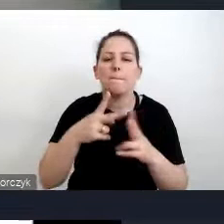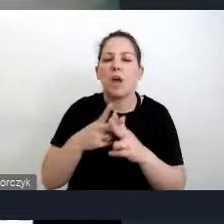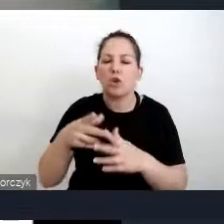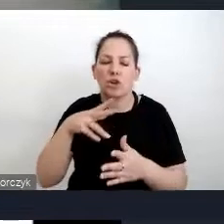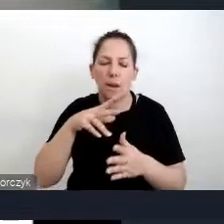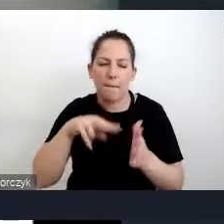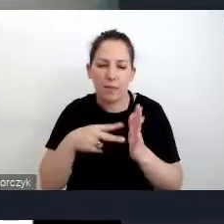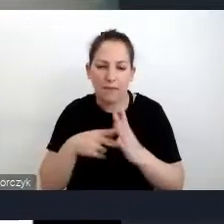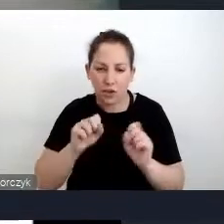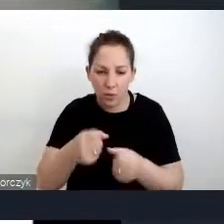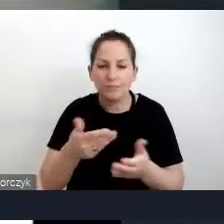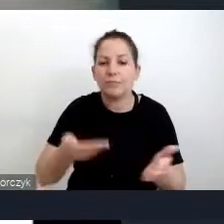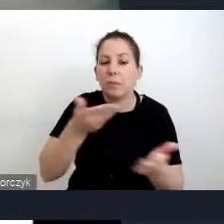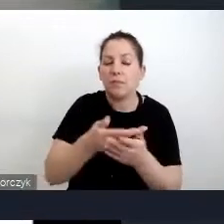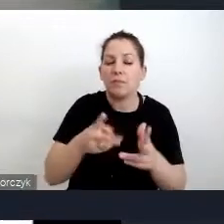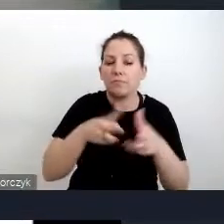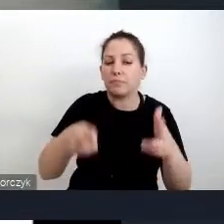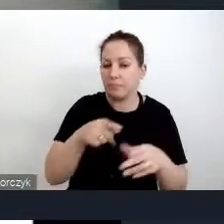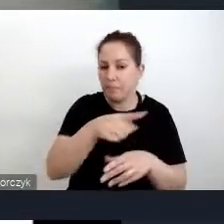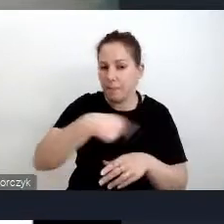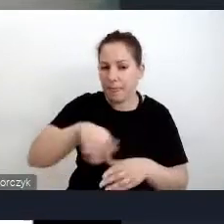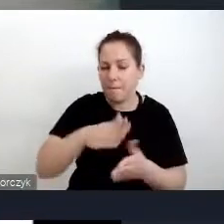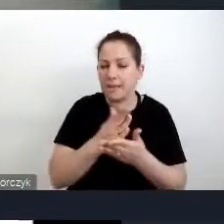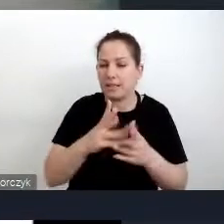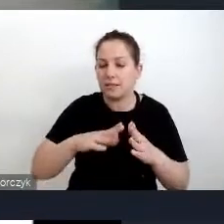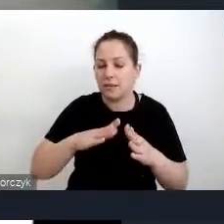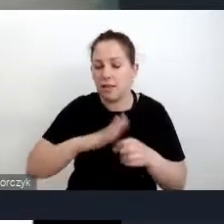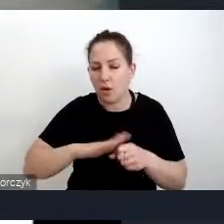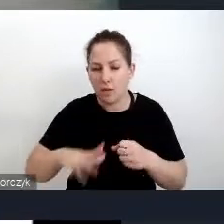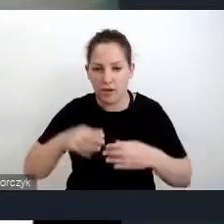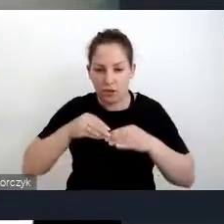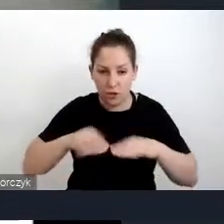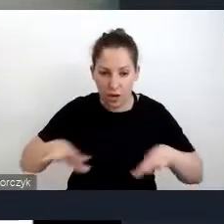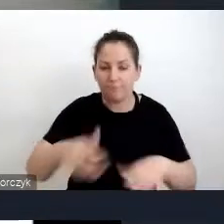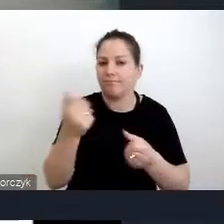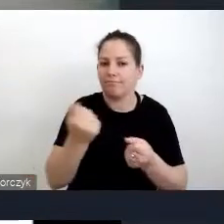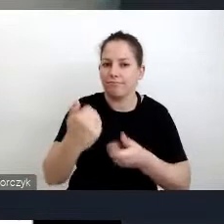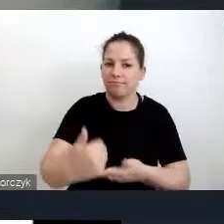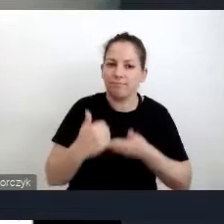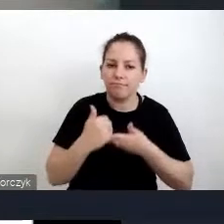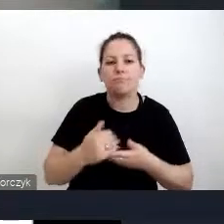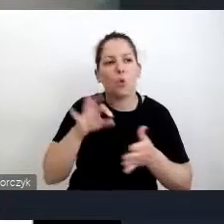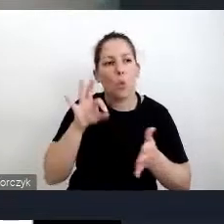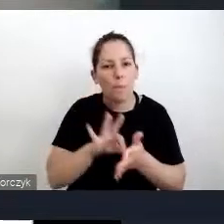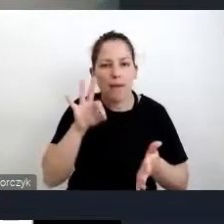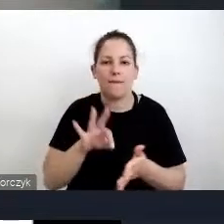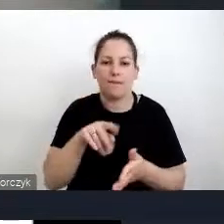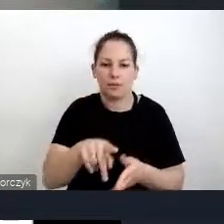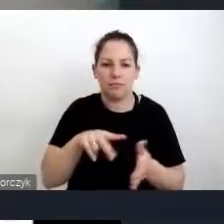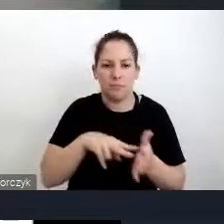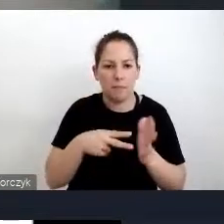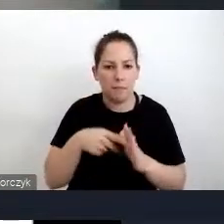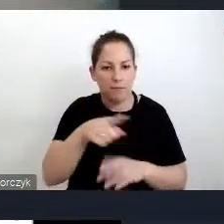zaproponowanych podczas spotkań naszej międzynarodowej Sieci. To naprawdę pomaga upewnić się, że plan odzwierciedla potrzeby miasta